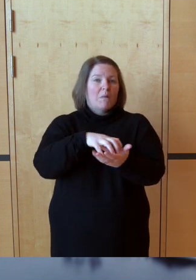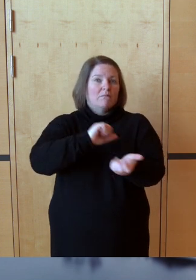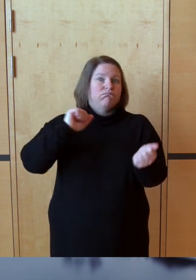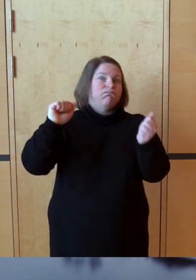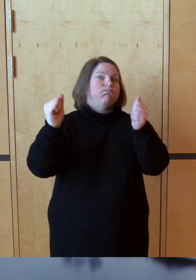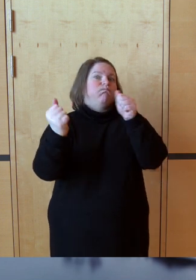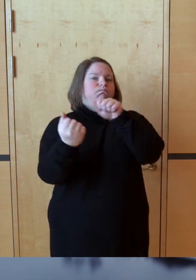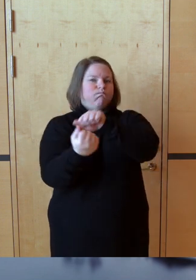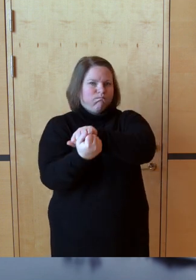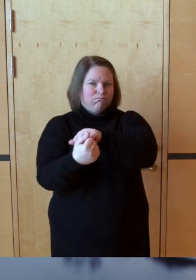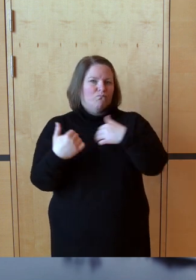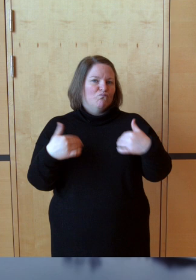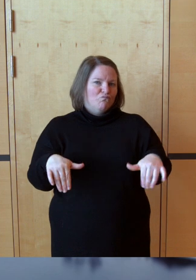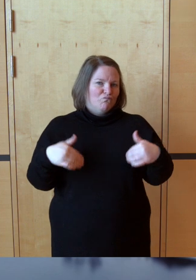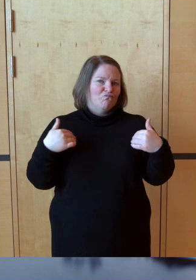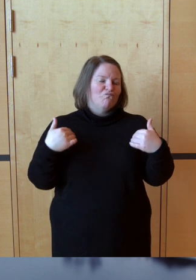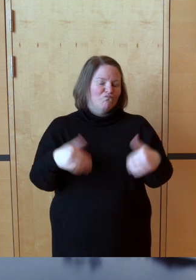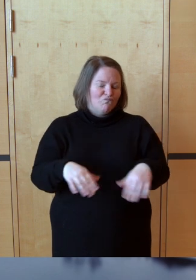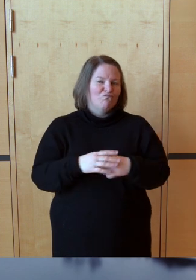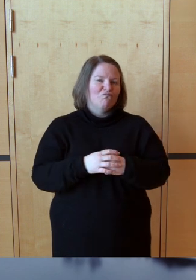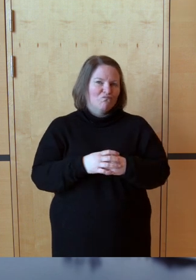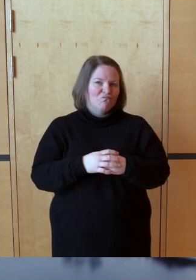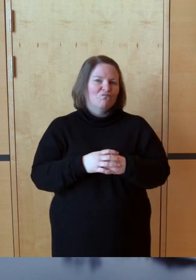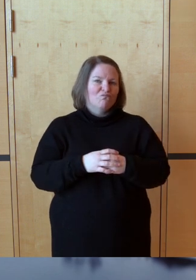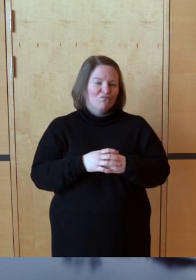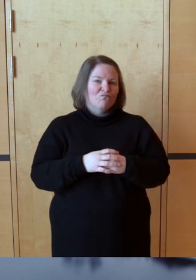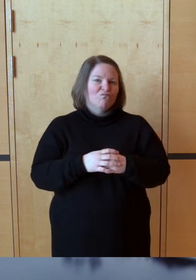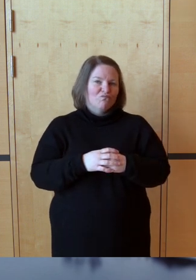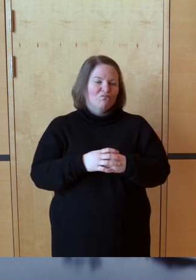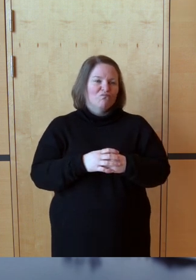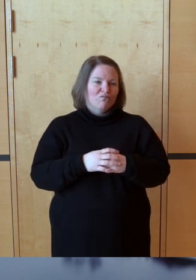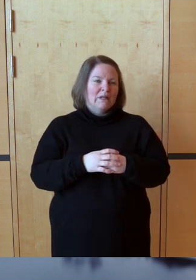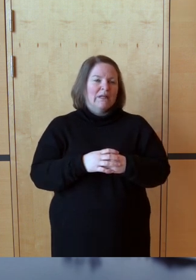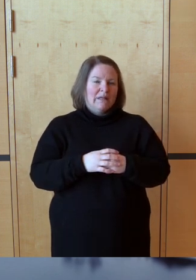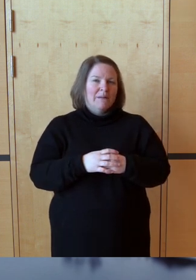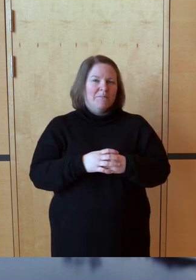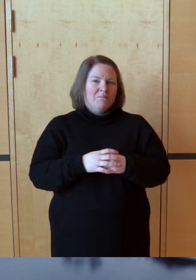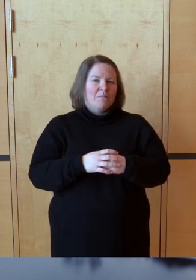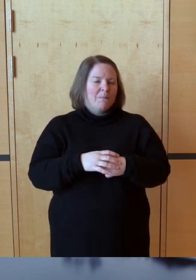Saknar motstycke på något sätt överhuvudtaget i modern tid Enormt mycket